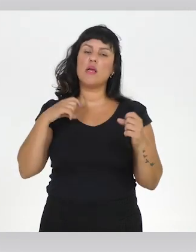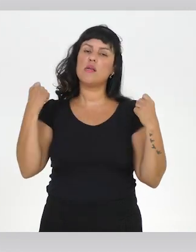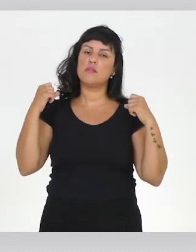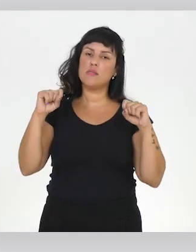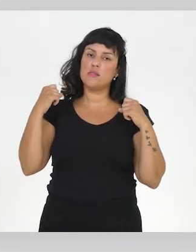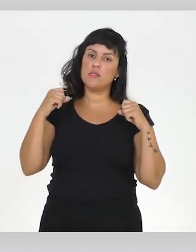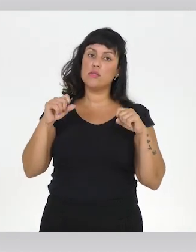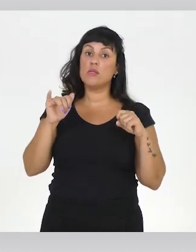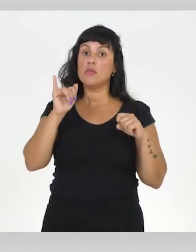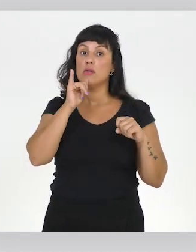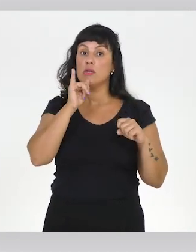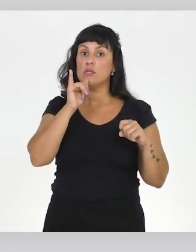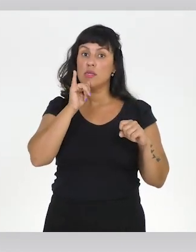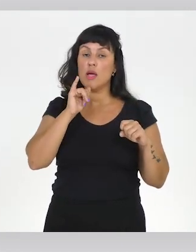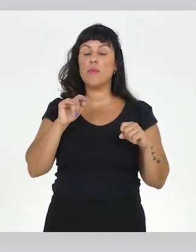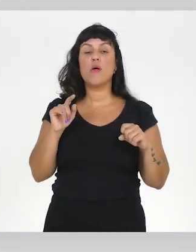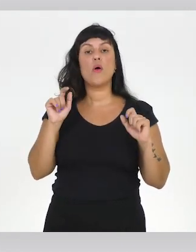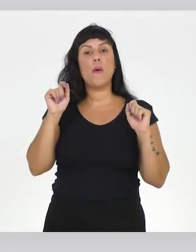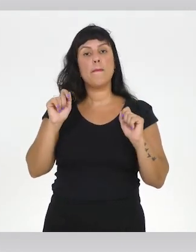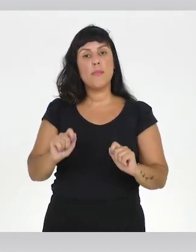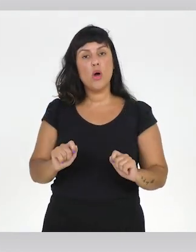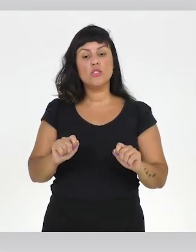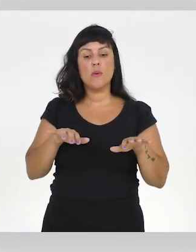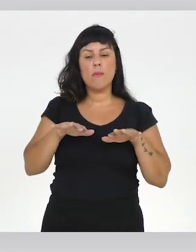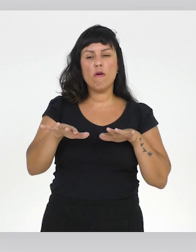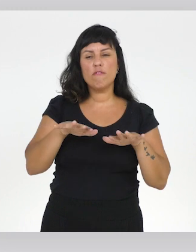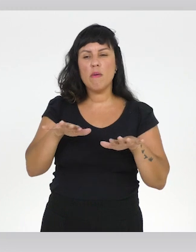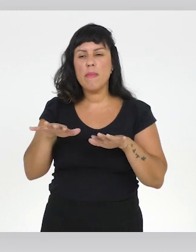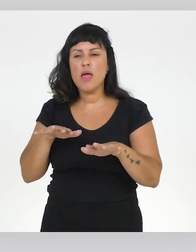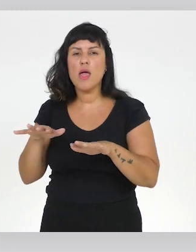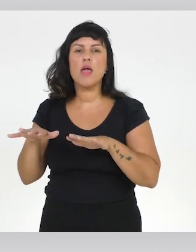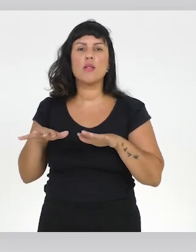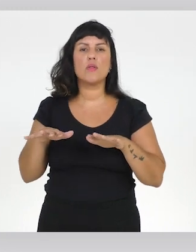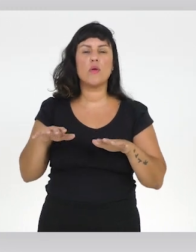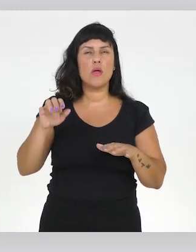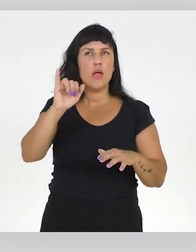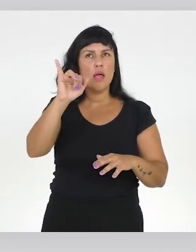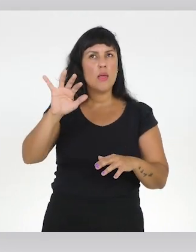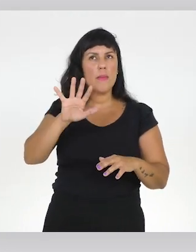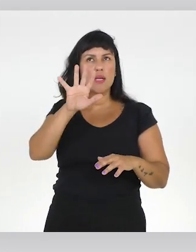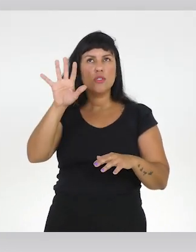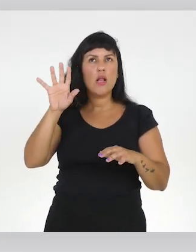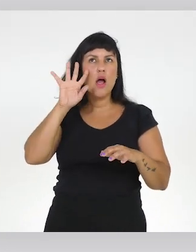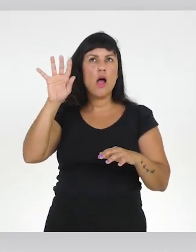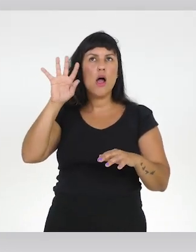mas precisamos usar a educação em dor, a ressignificação dessa dor